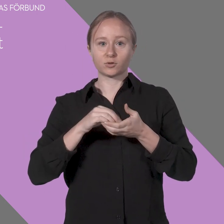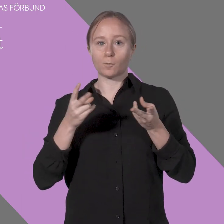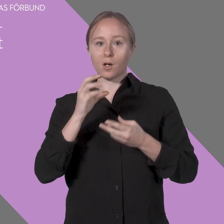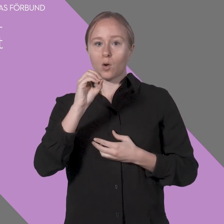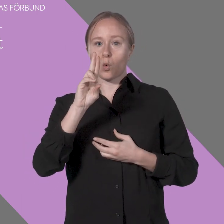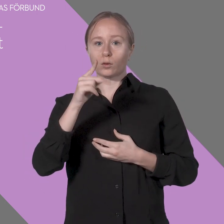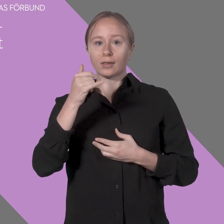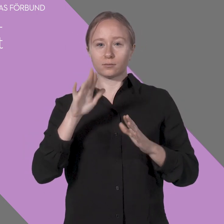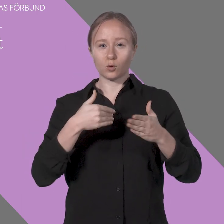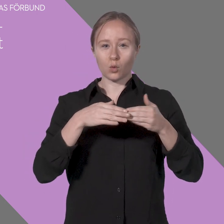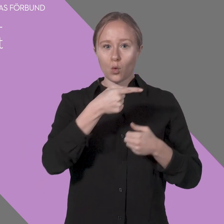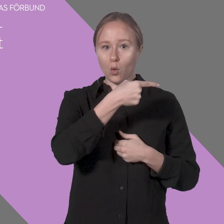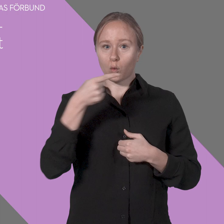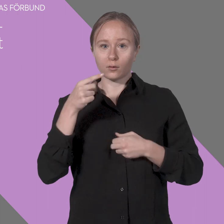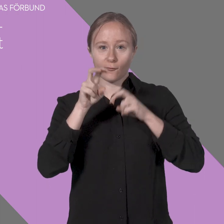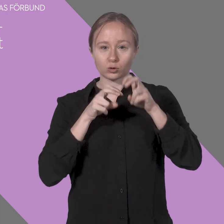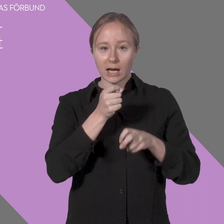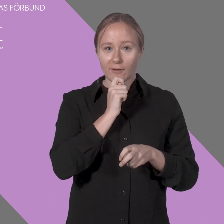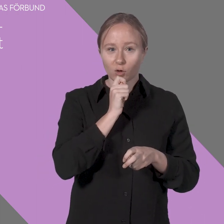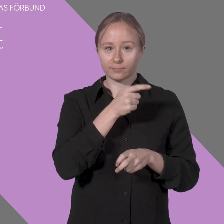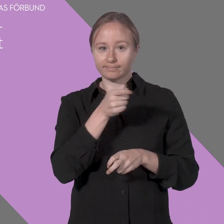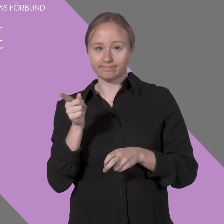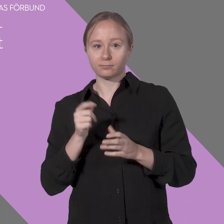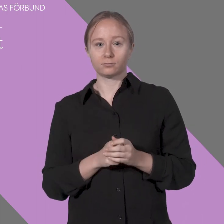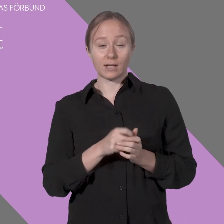och på hundra forskningsintervjuer som Outi Ahonen gjort.